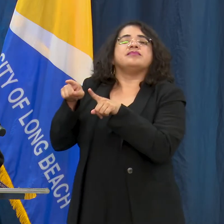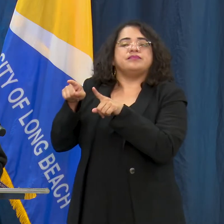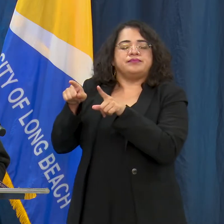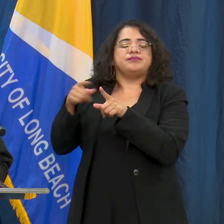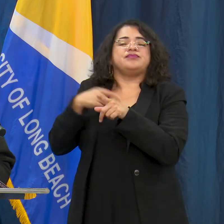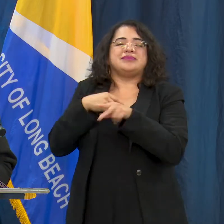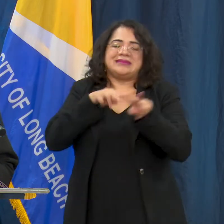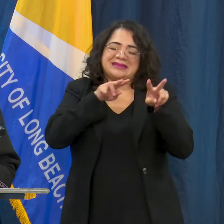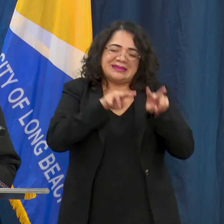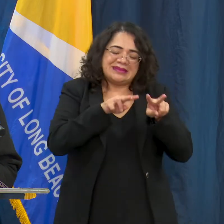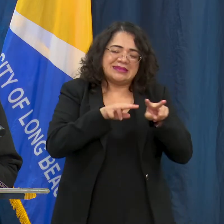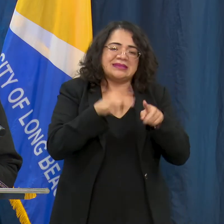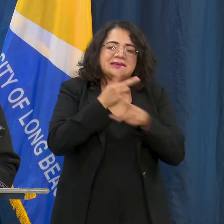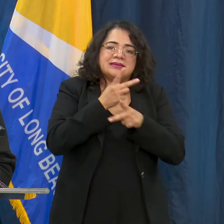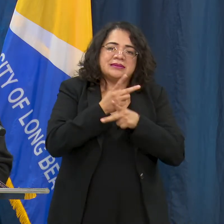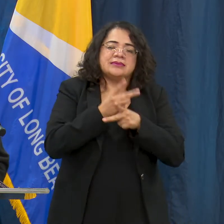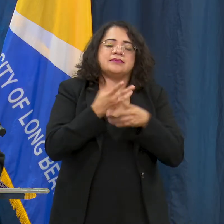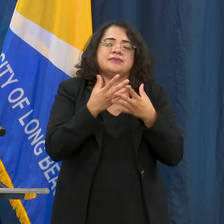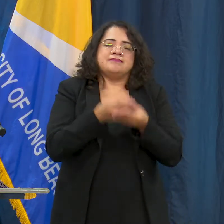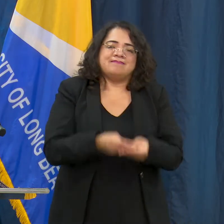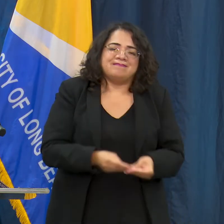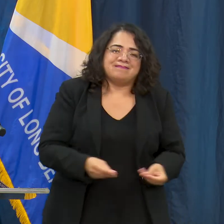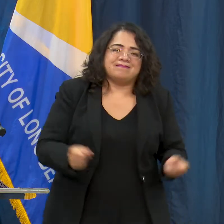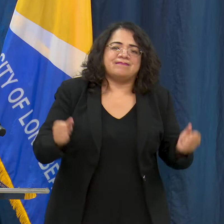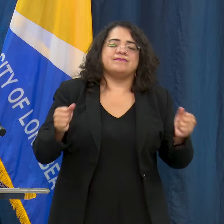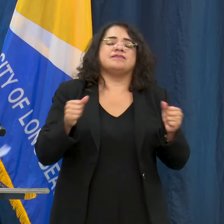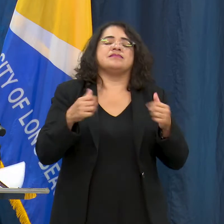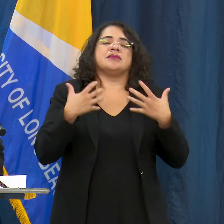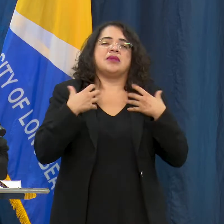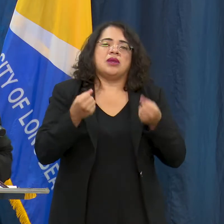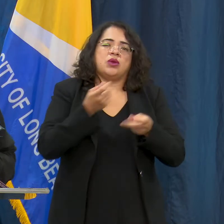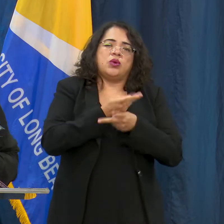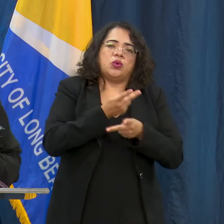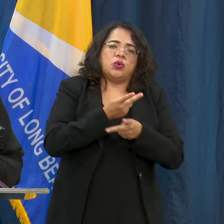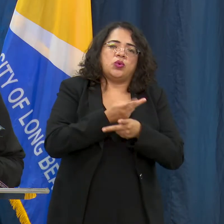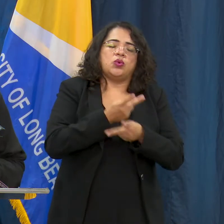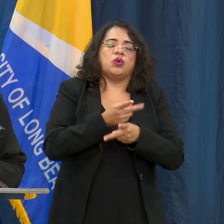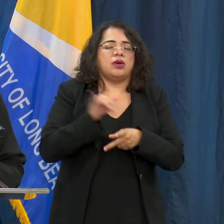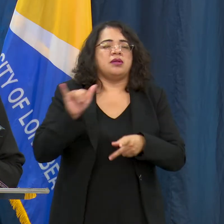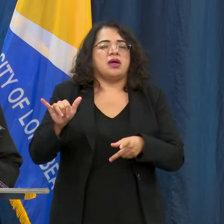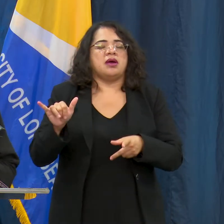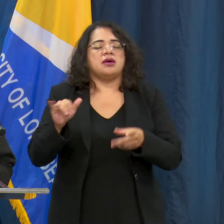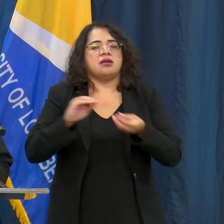toreano's más largo y por muy cerca todas las tendentious poor LaVon von